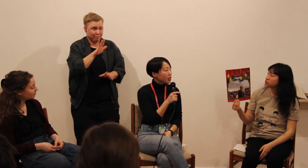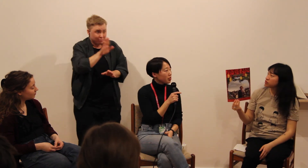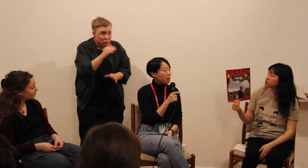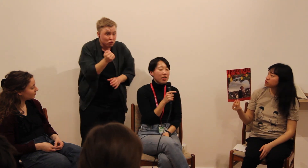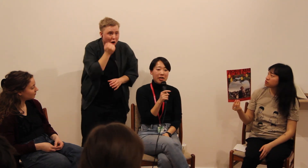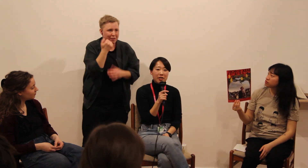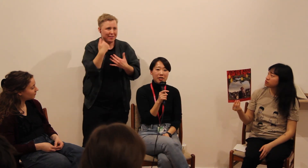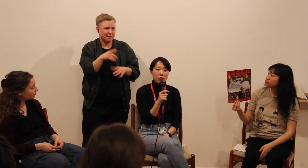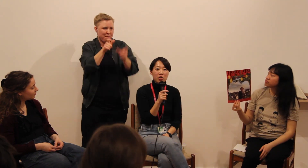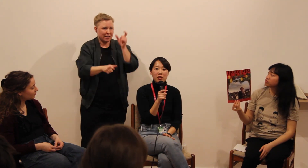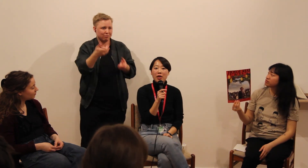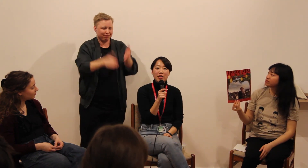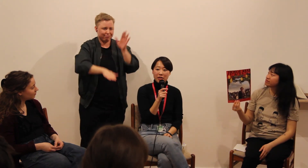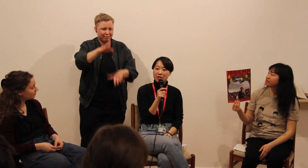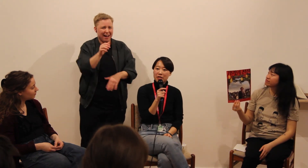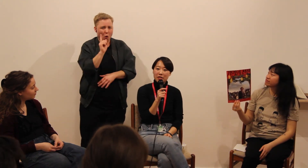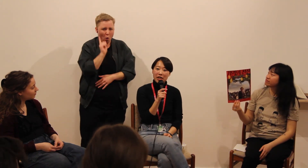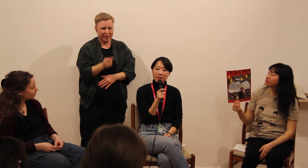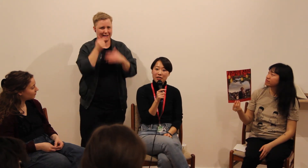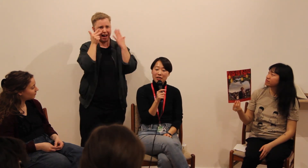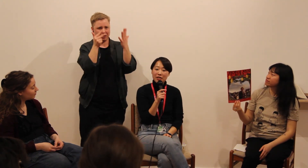Also ist auch hier einer der Hauptcharaktere taub.